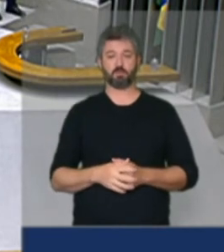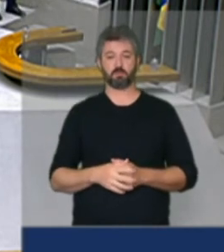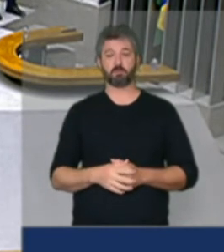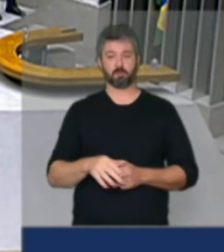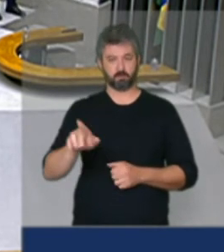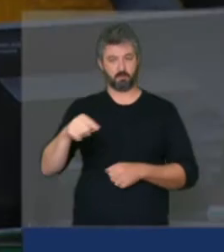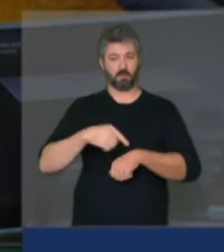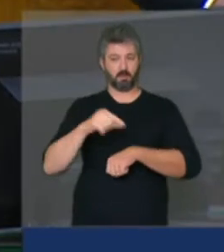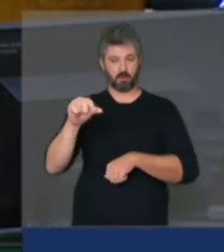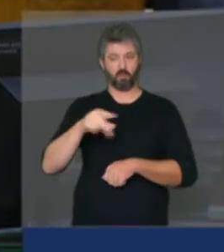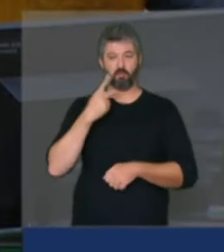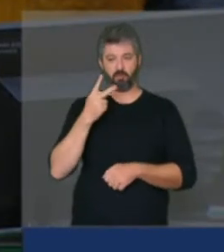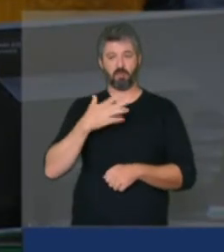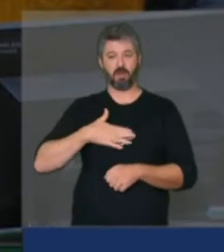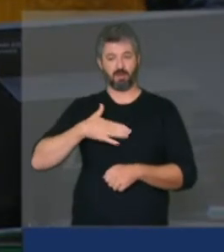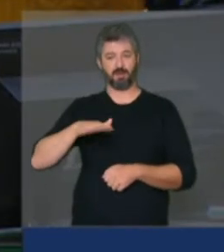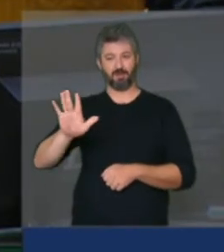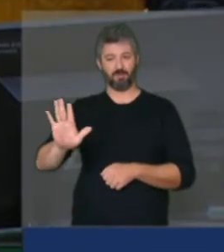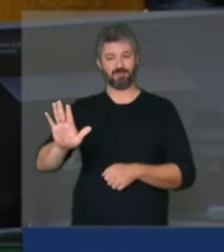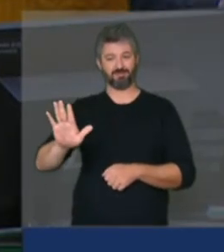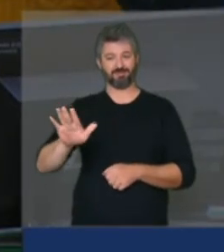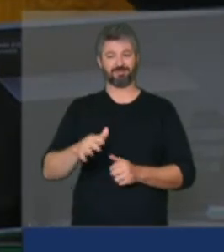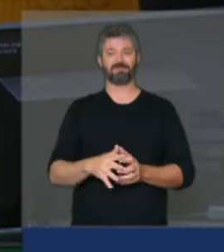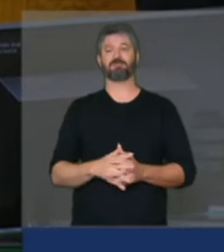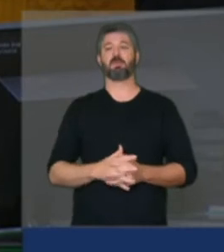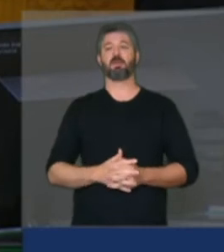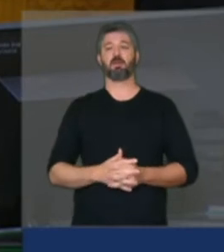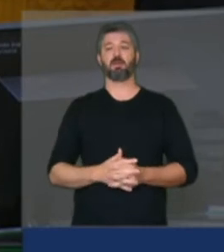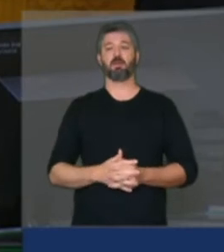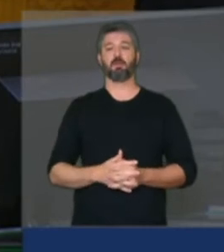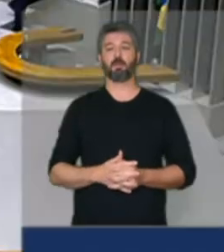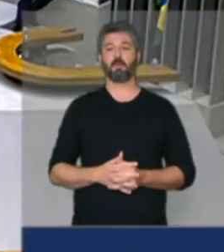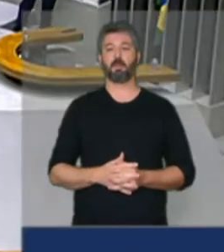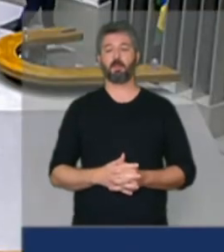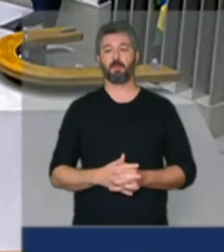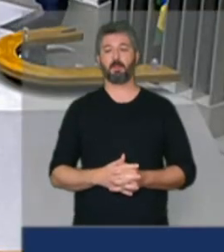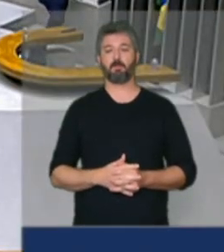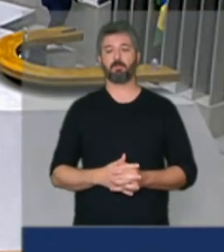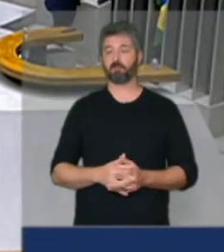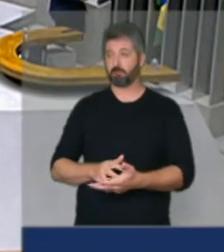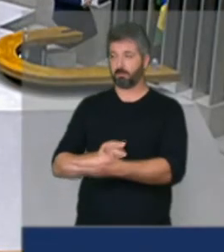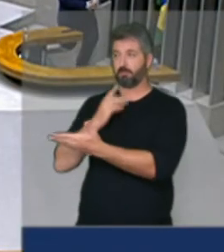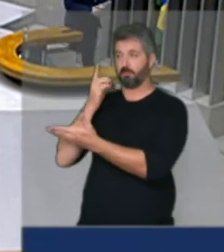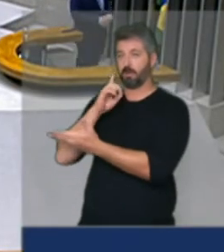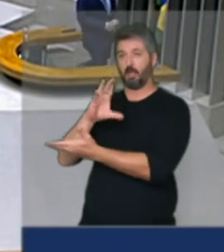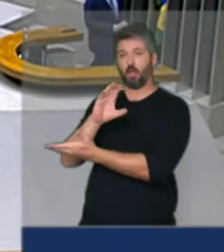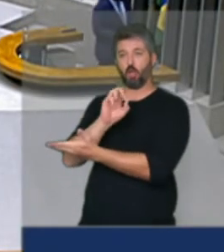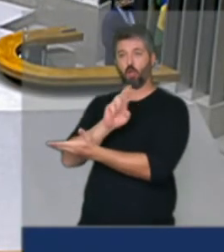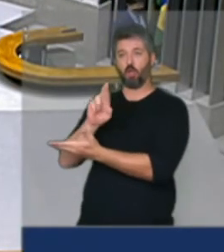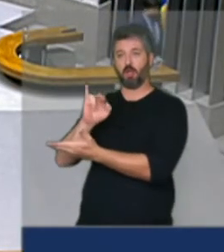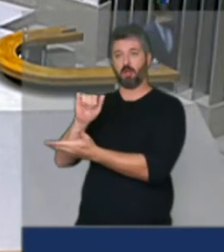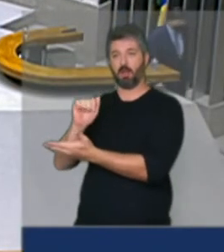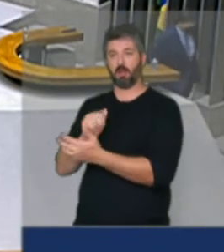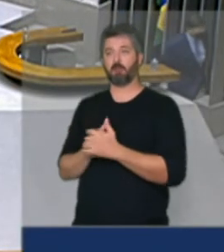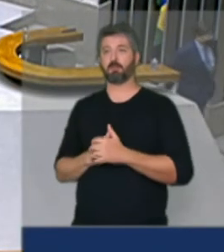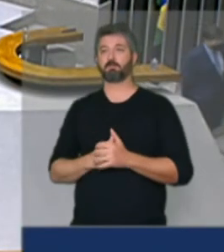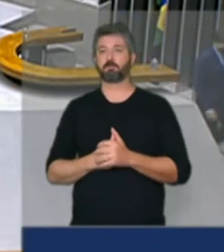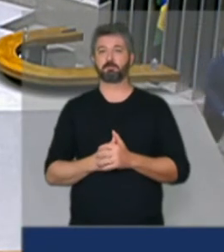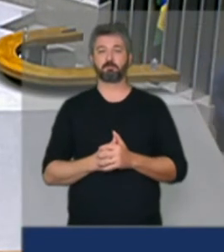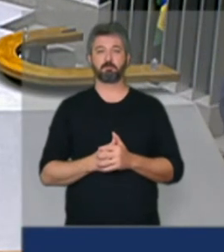PARANDO O BRASIL. SEM DÚVIDA NENHUMA. DEPUTADO ROGÉRIO CORREA. [DEPUTADO]: OBRIGADO PRESIDENTE. [PRESIDENTE]: OK. -- [DEPUTADO]: O... O